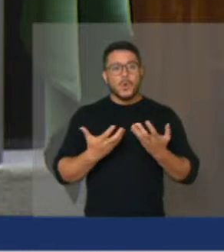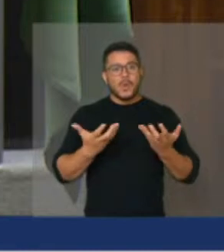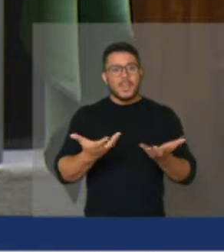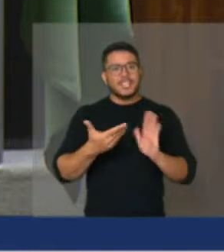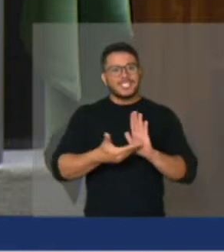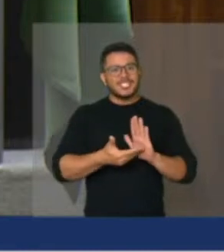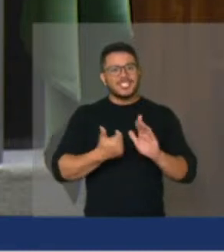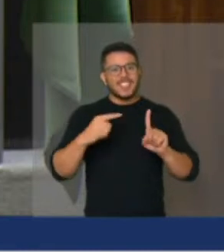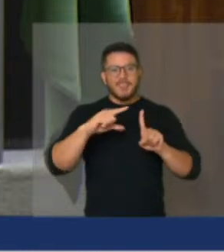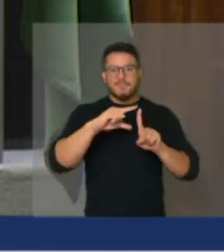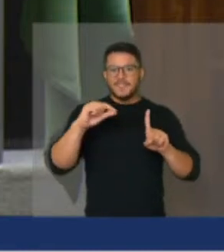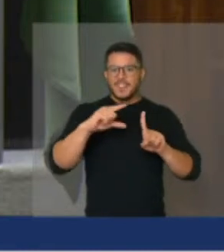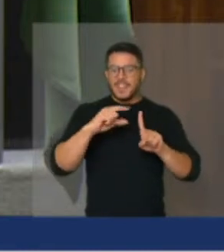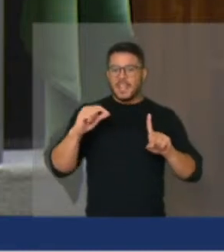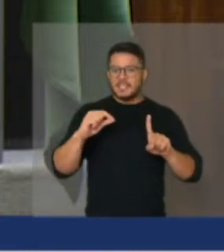NO BOLSO DO SERVIDOR. ALGUM DEPUTADO OU DEPUTADA TEM